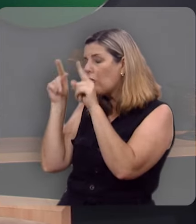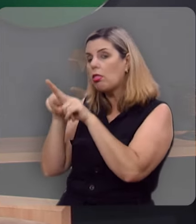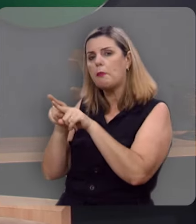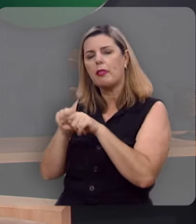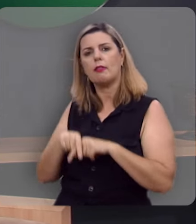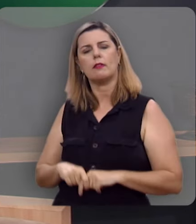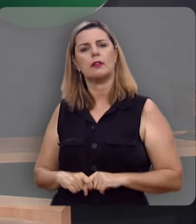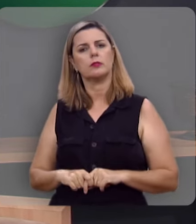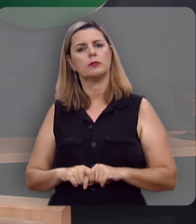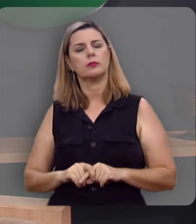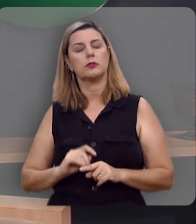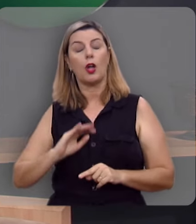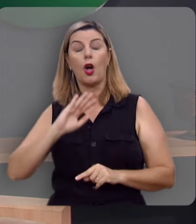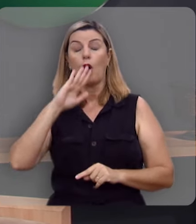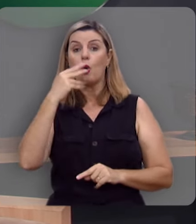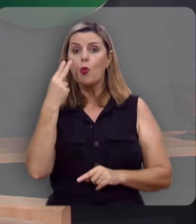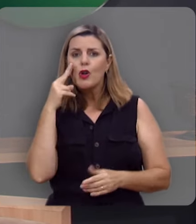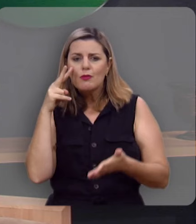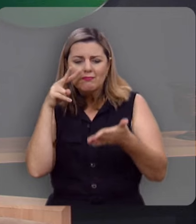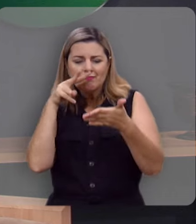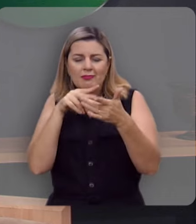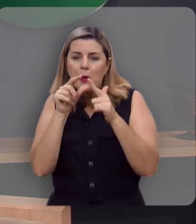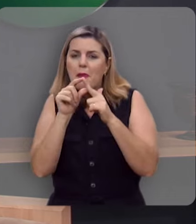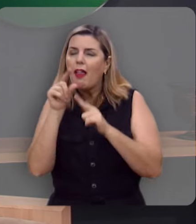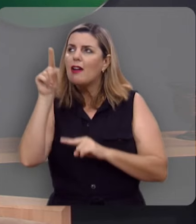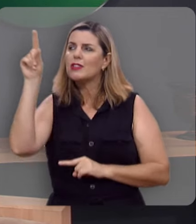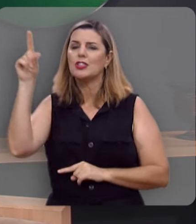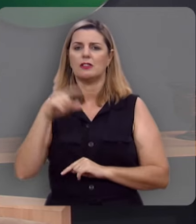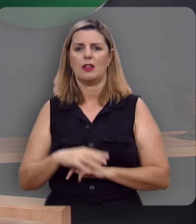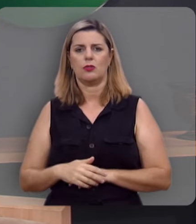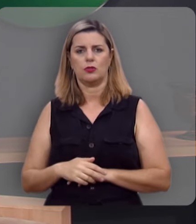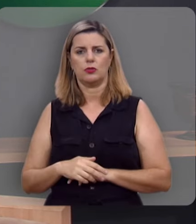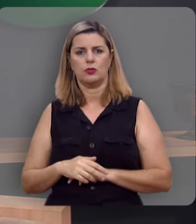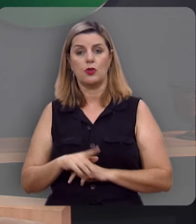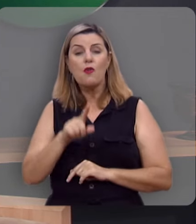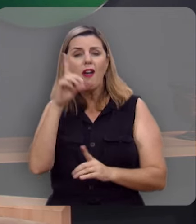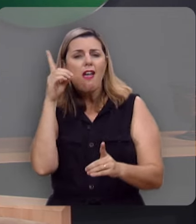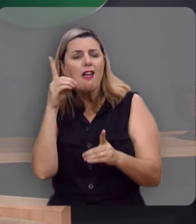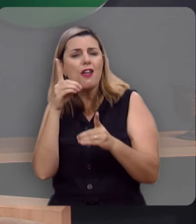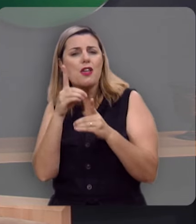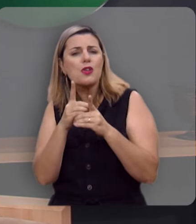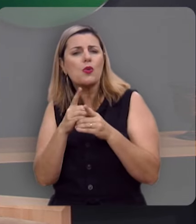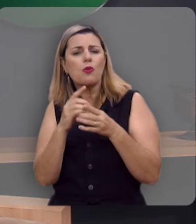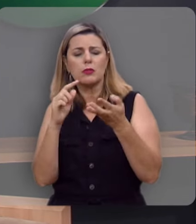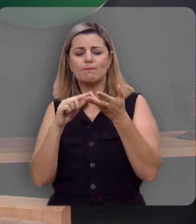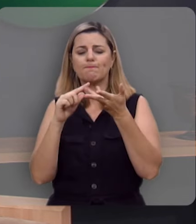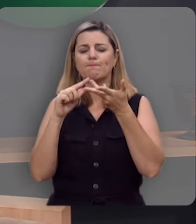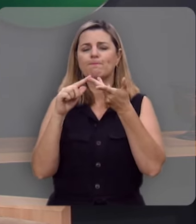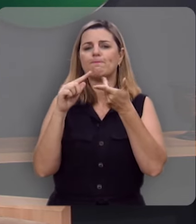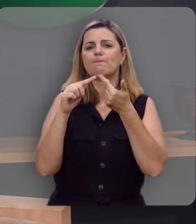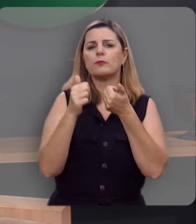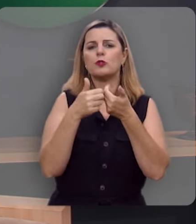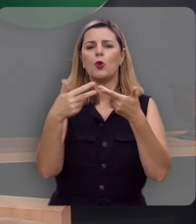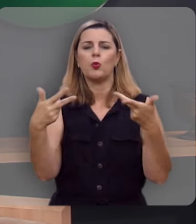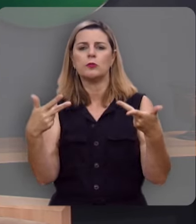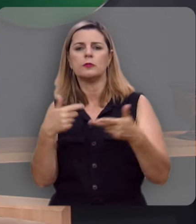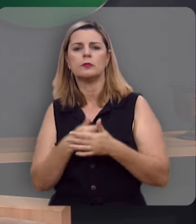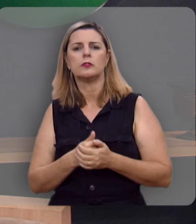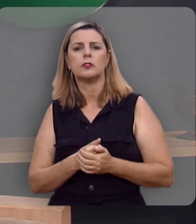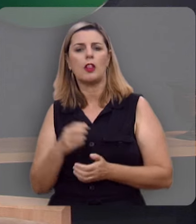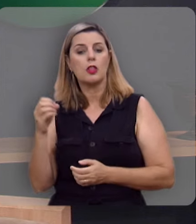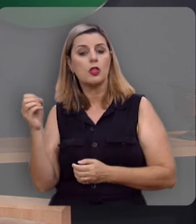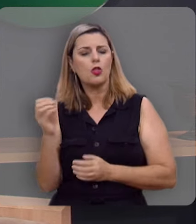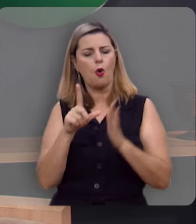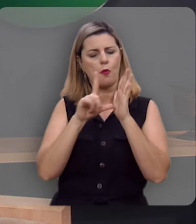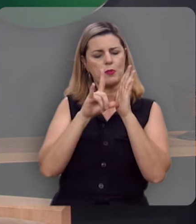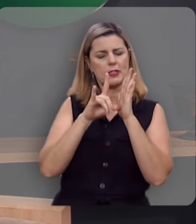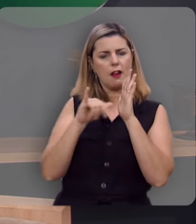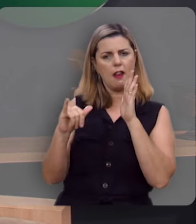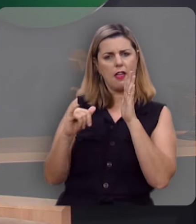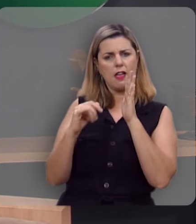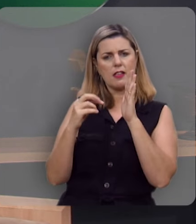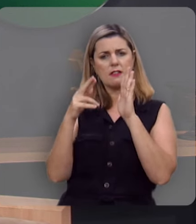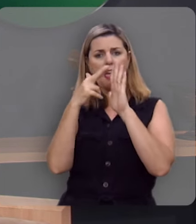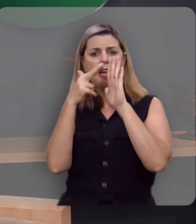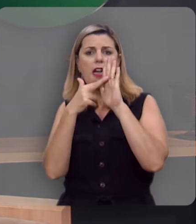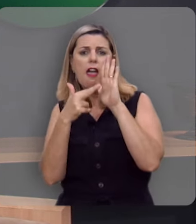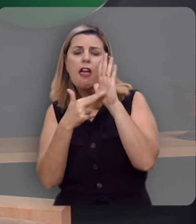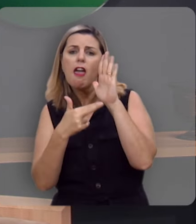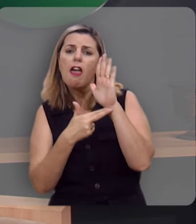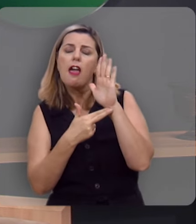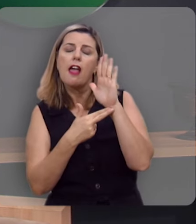Quando você vai para a palavra de Deus você vai encontrar princípios, normas, preceitos,